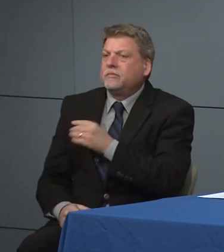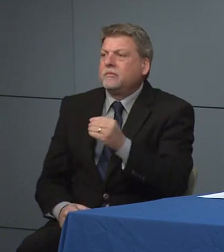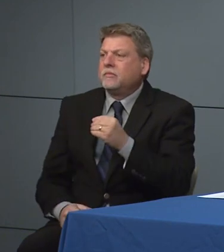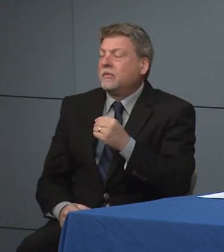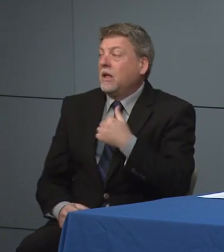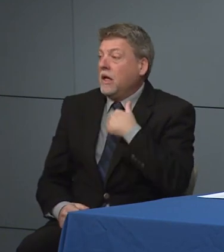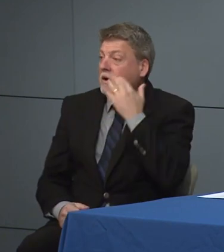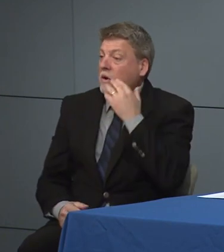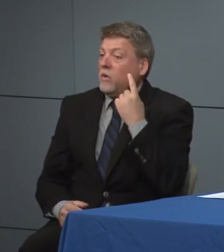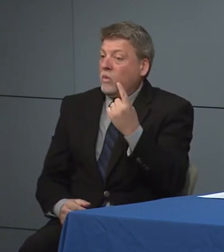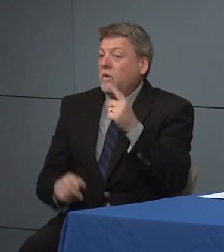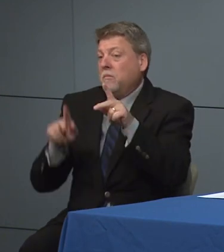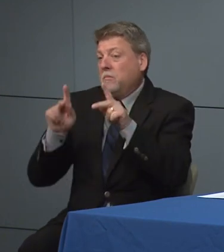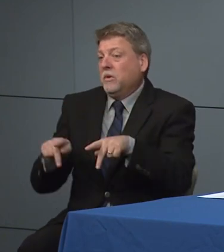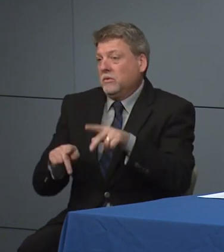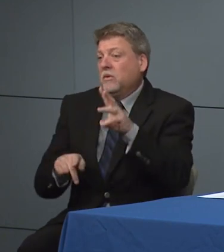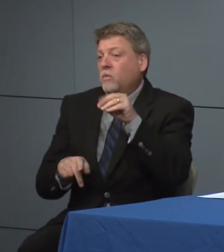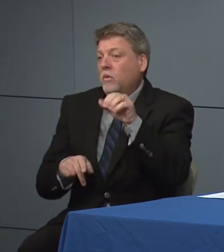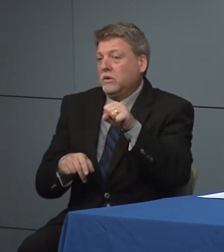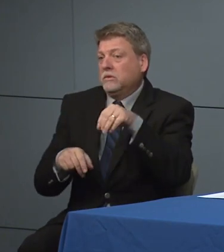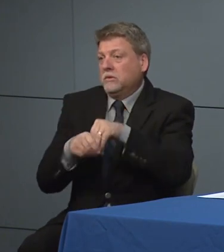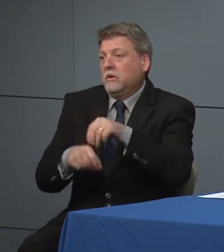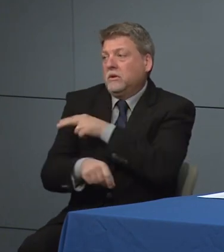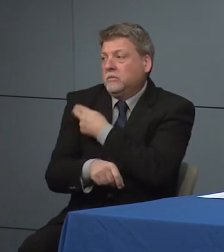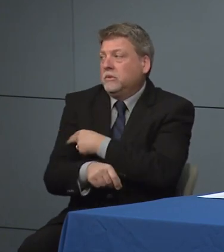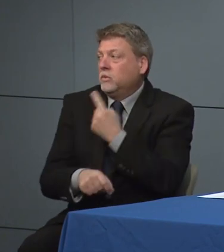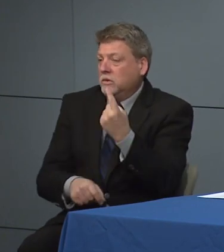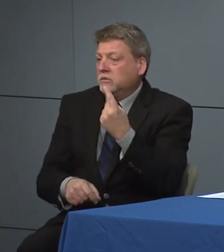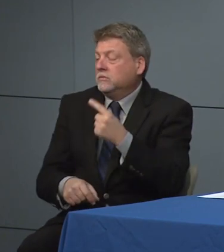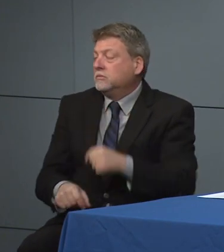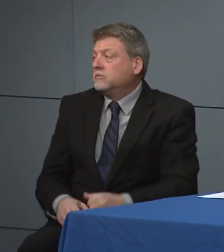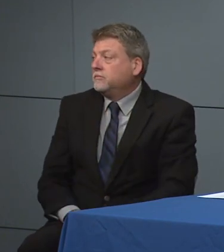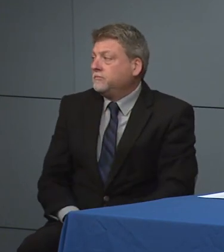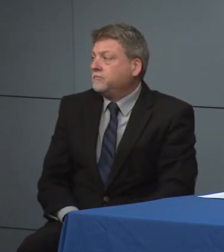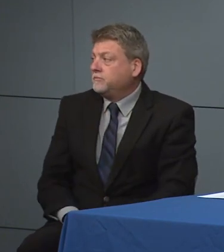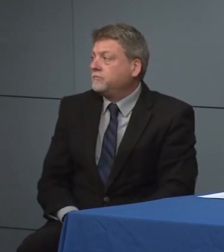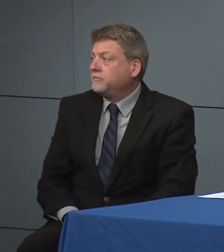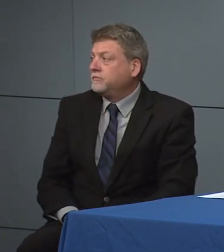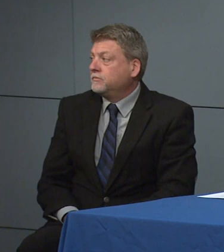todavía tenemos una persona que ha sido hospitalizada.